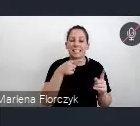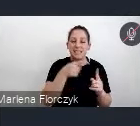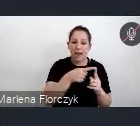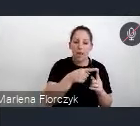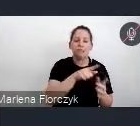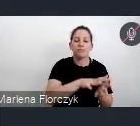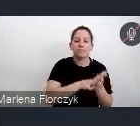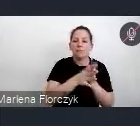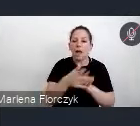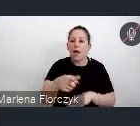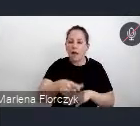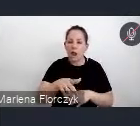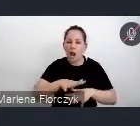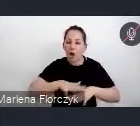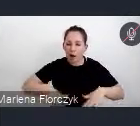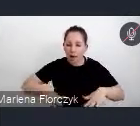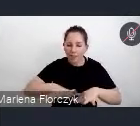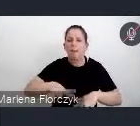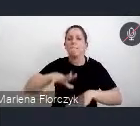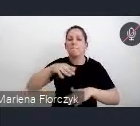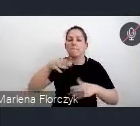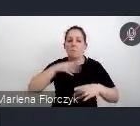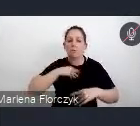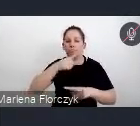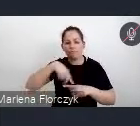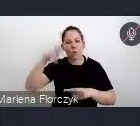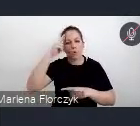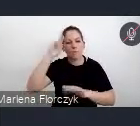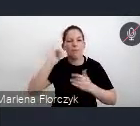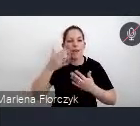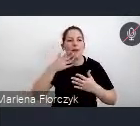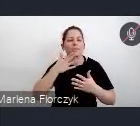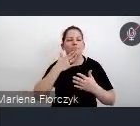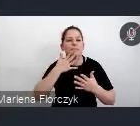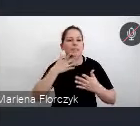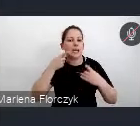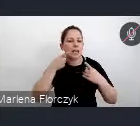możemy naprawdę zrozumieć, w jakim kierunku chcemy podążać. Na przykład możemy skupić się